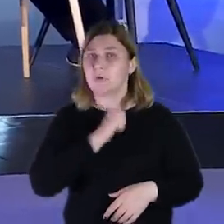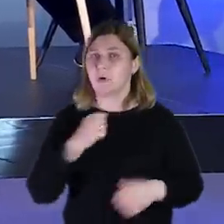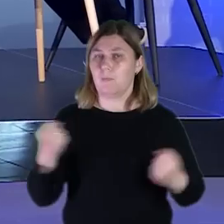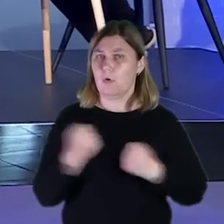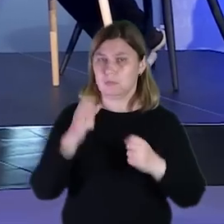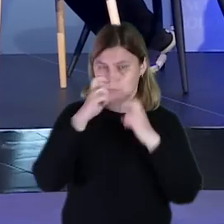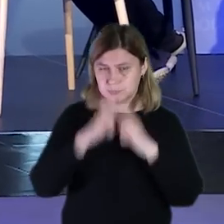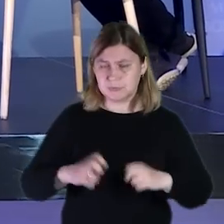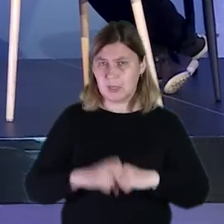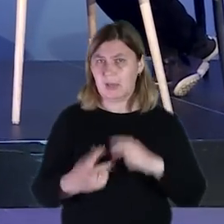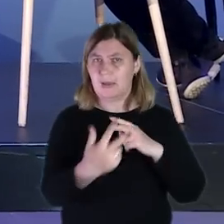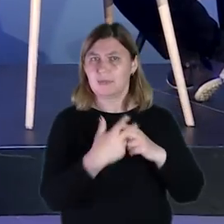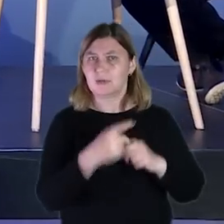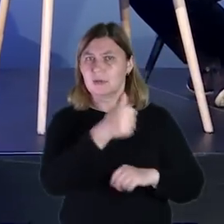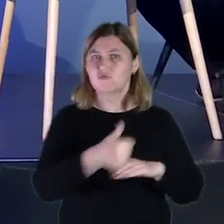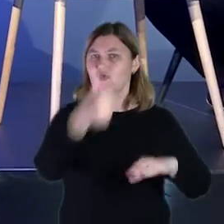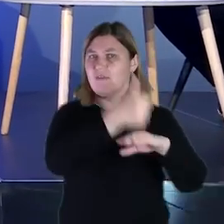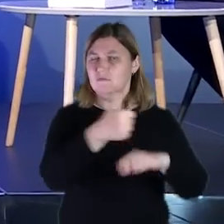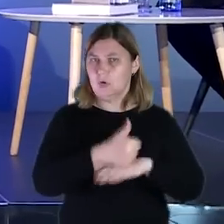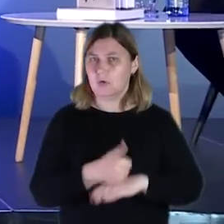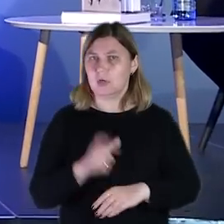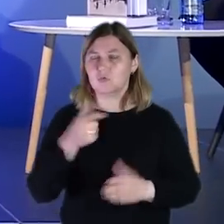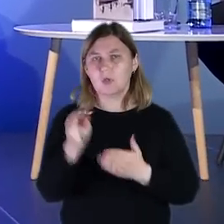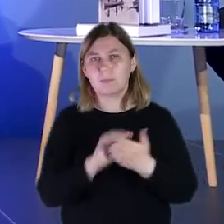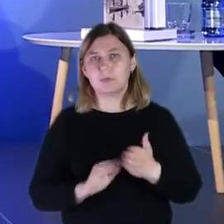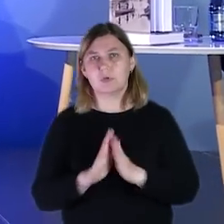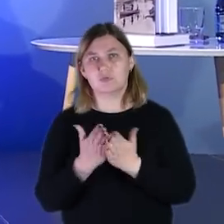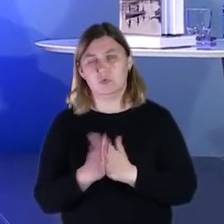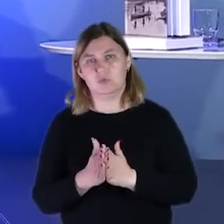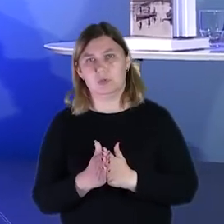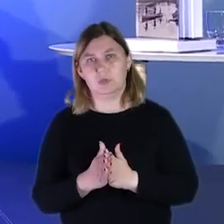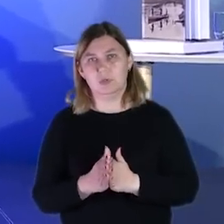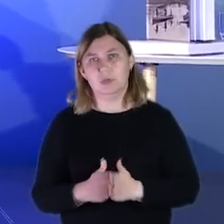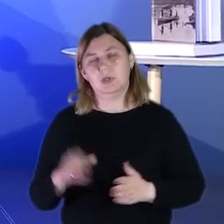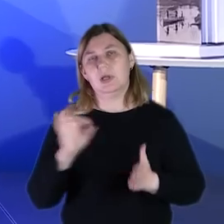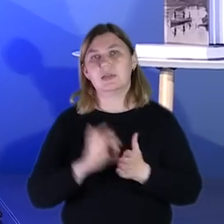weryfikacji ze strony przełożonych. To, co opisuję w swoich książkach na pewno oddaje